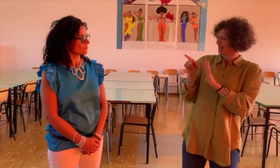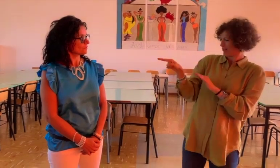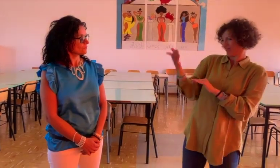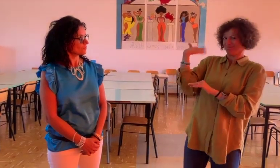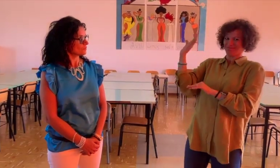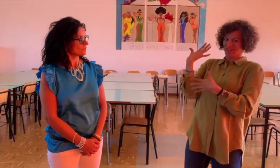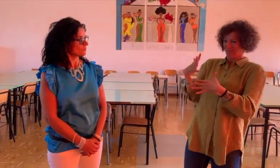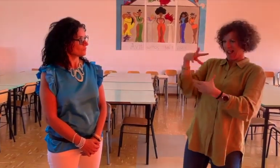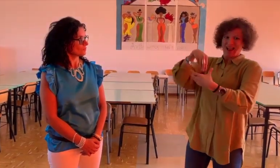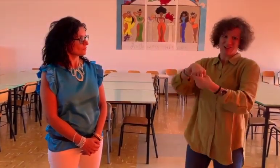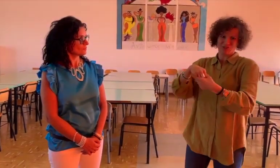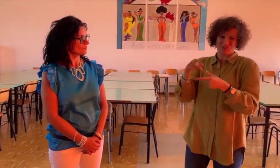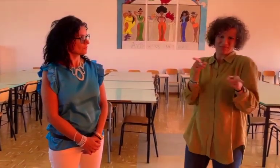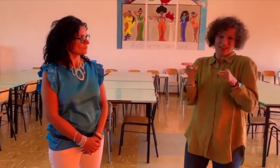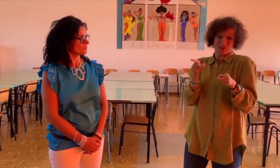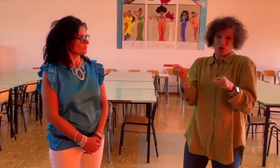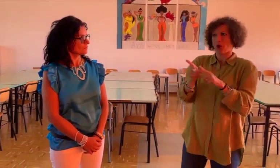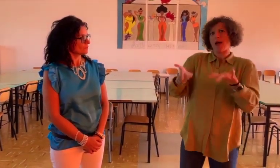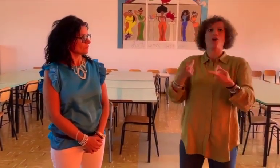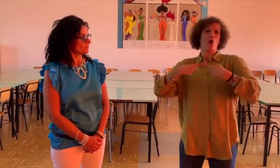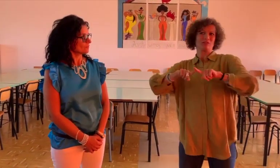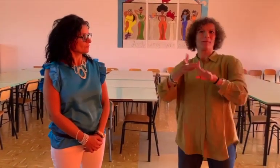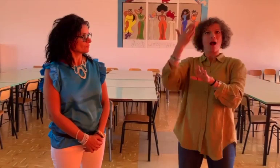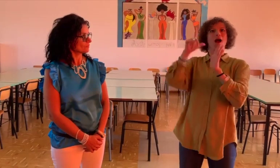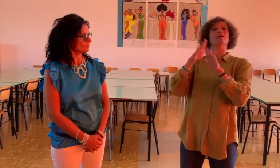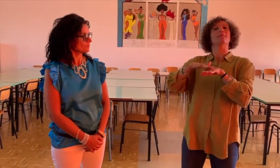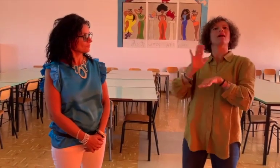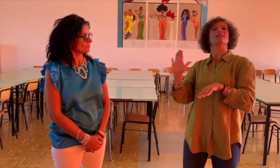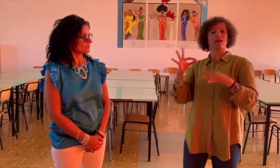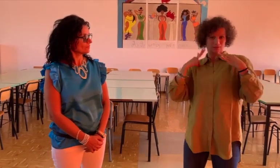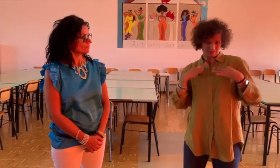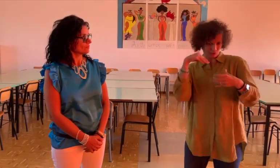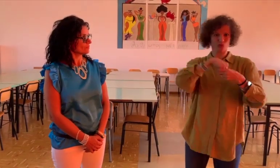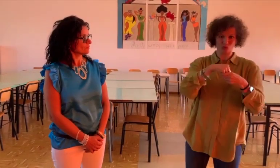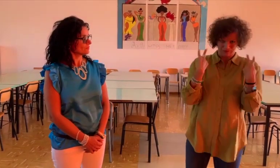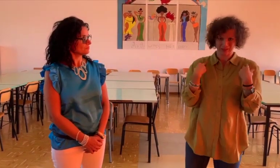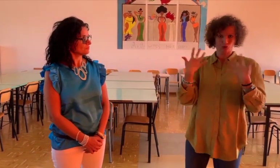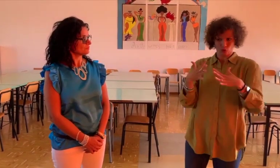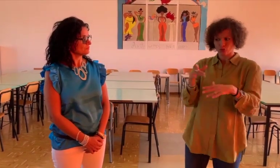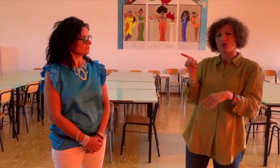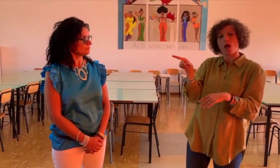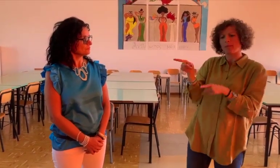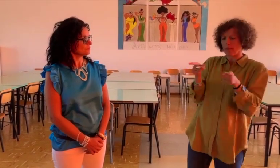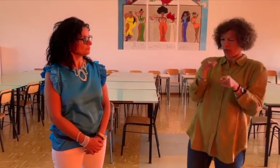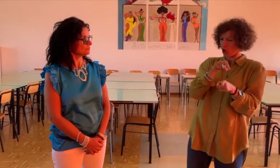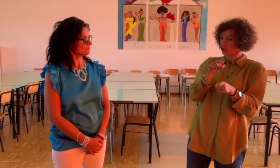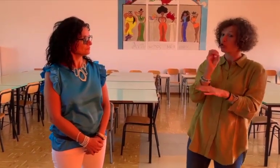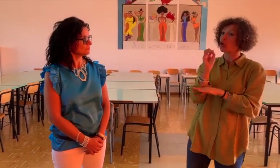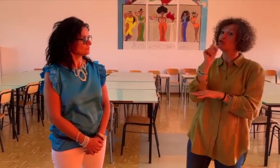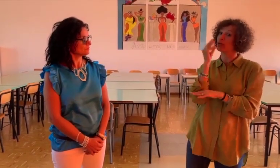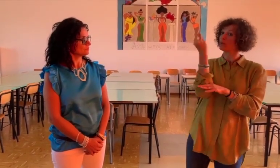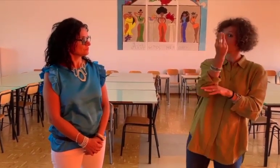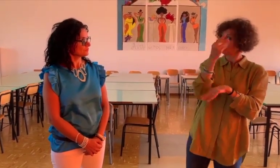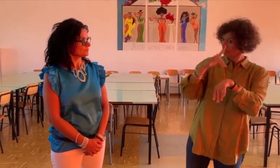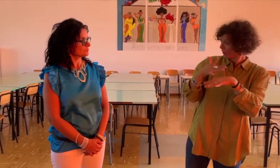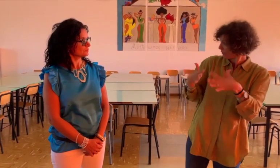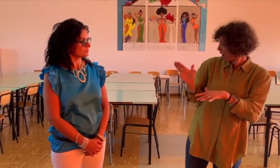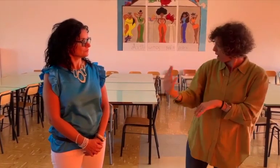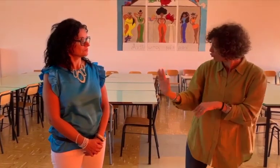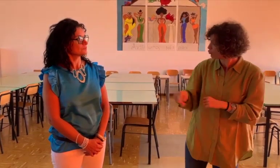e tu lo hai frequentato, hai avuto degli insegnanti sordi?